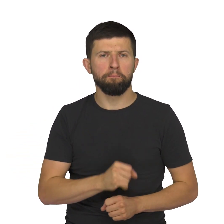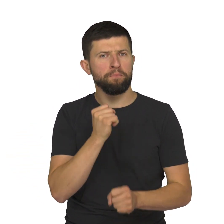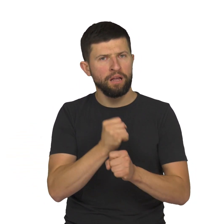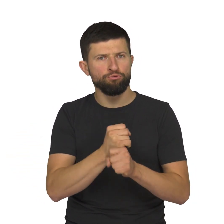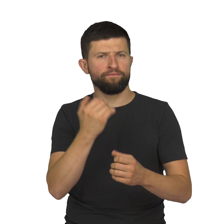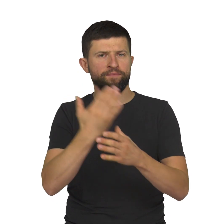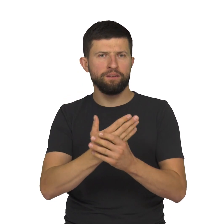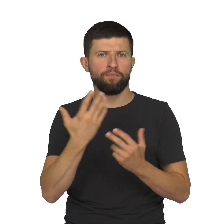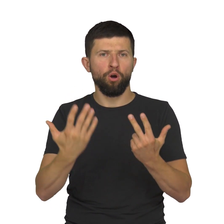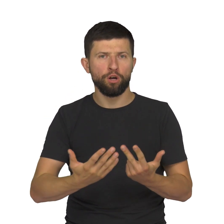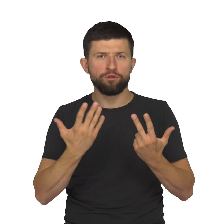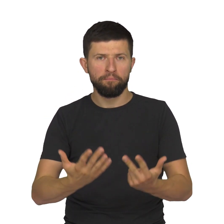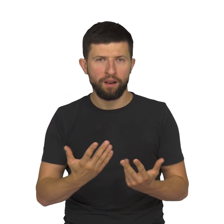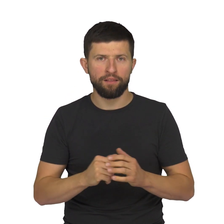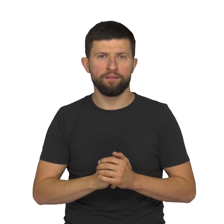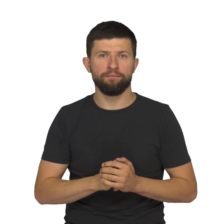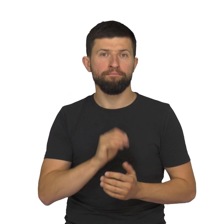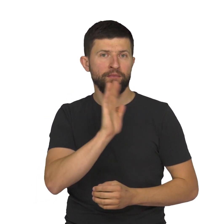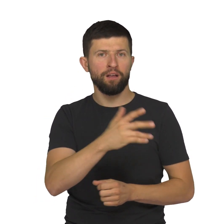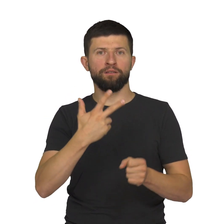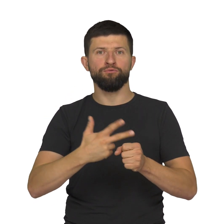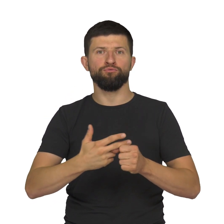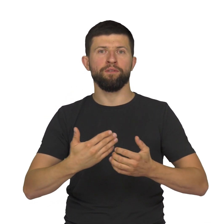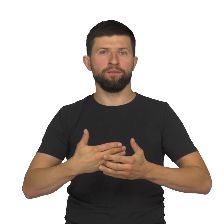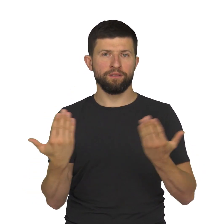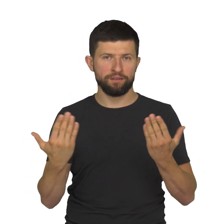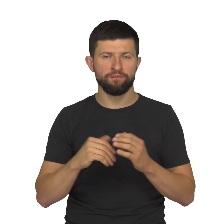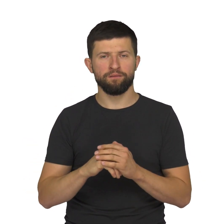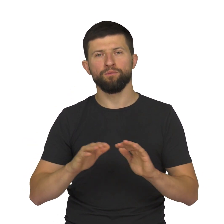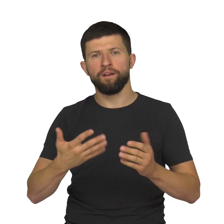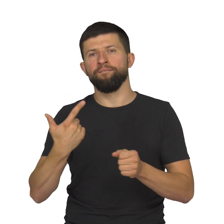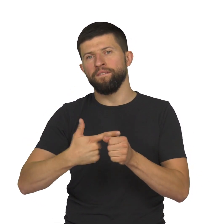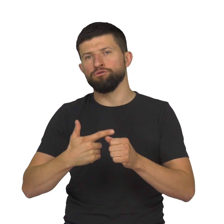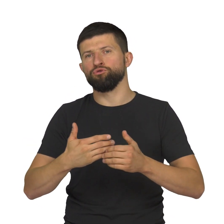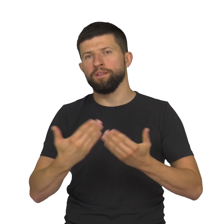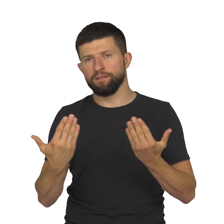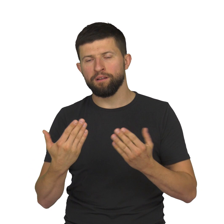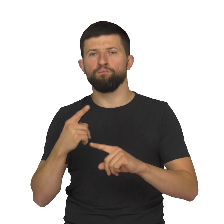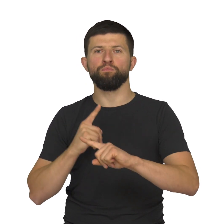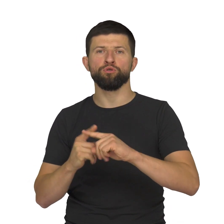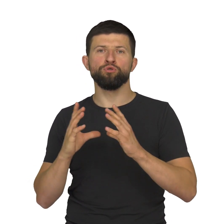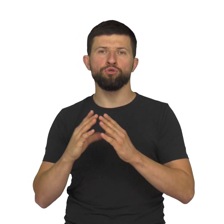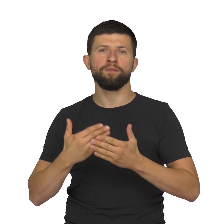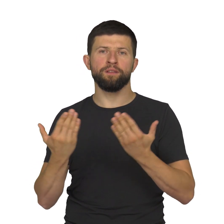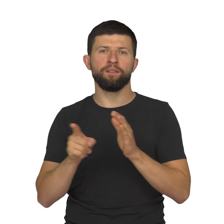pracuje w firmie 8 lat i posiada 30 dni urlopu 20 dni + 10 dni